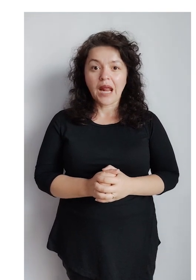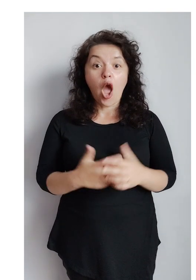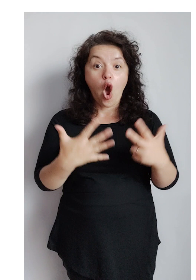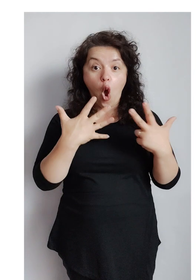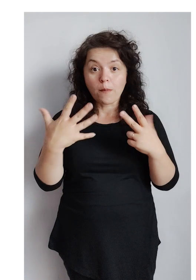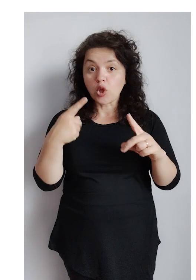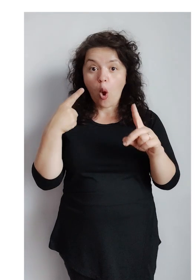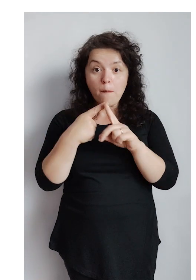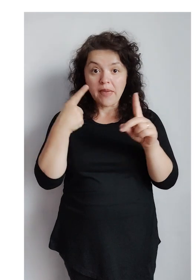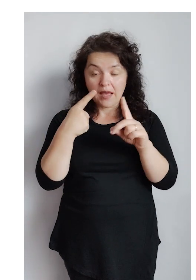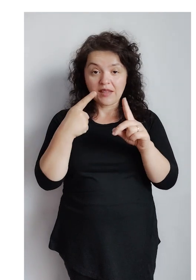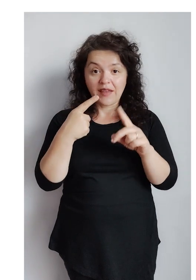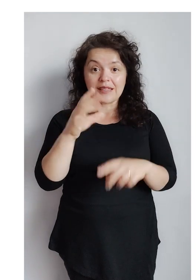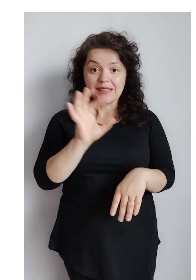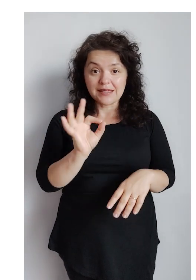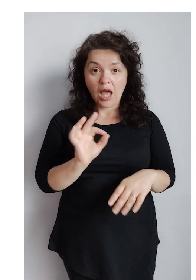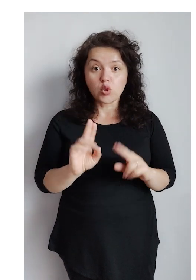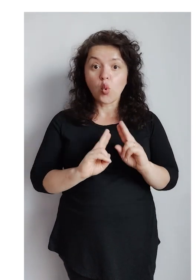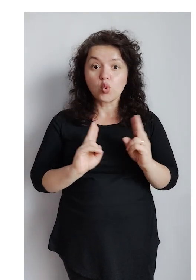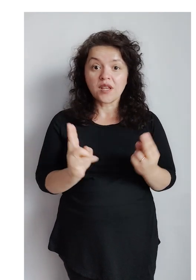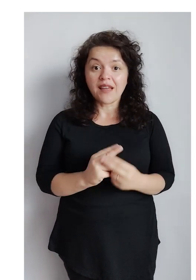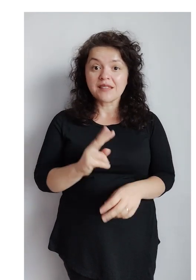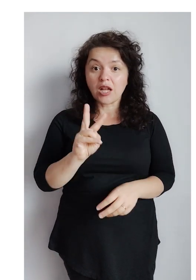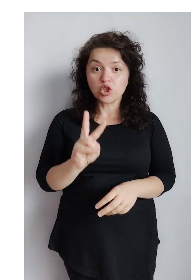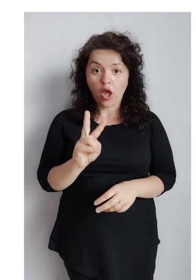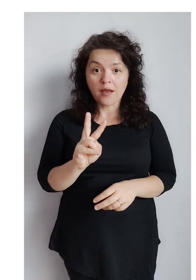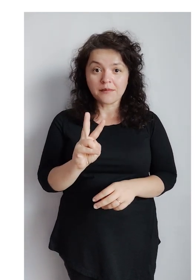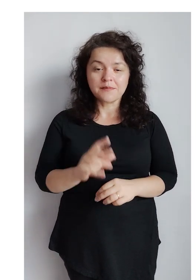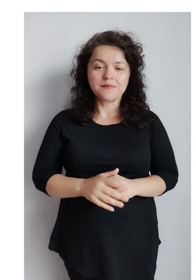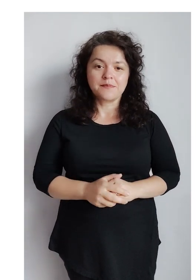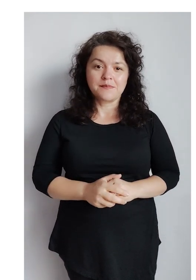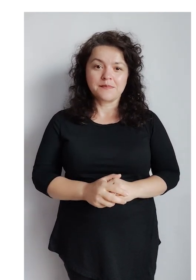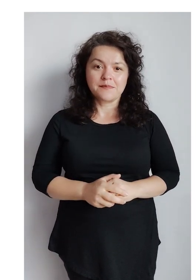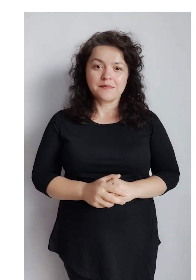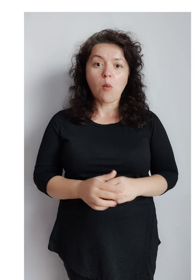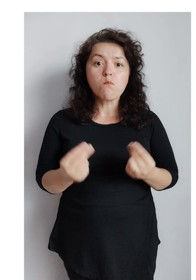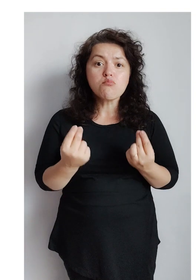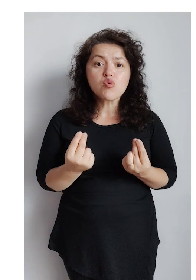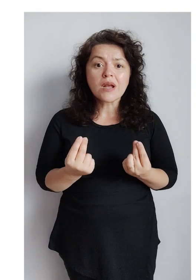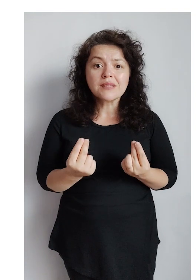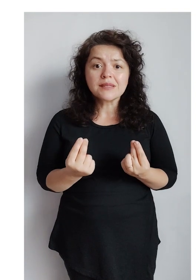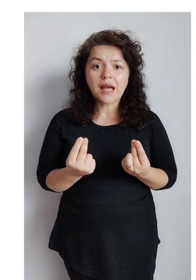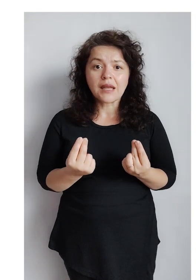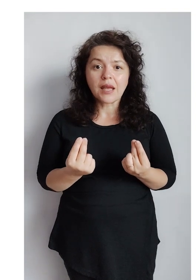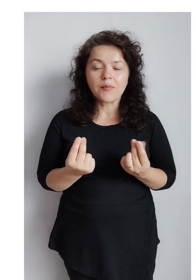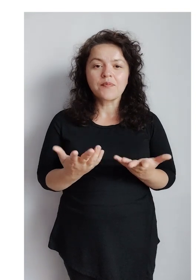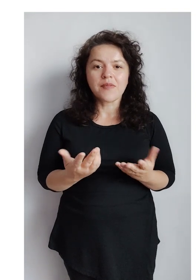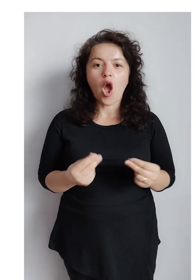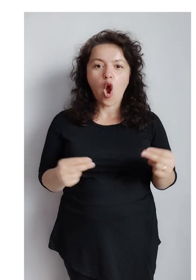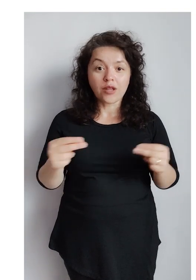Cele opt obiective ale designului universal 2 Bunăstare Contribuția